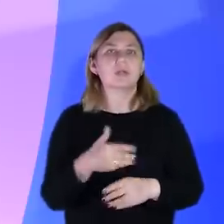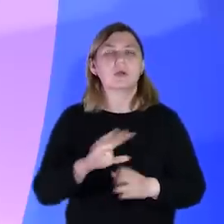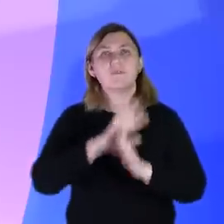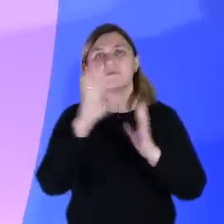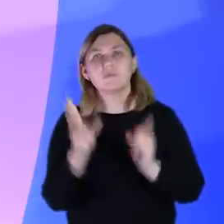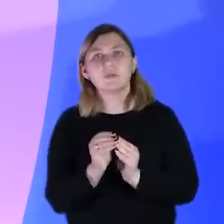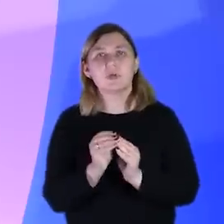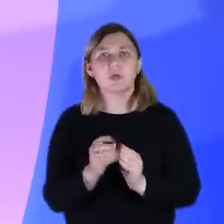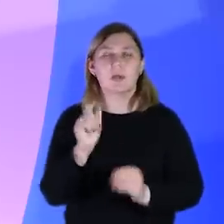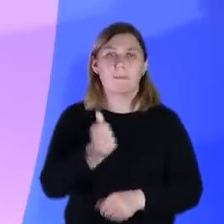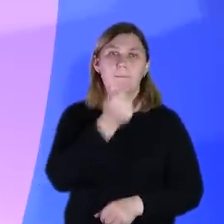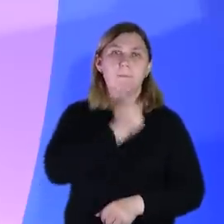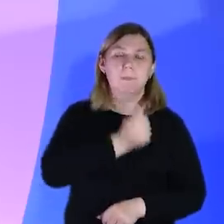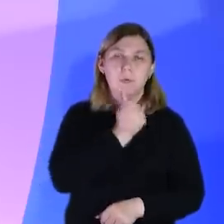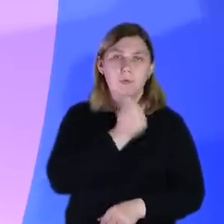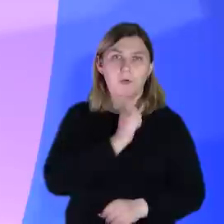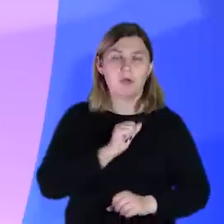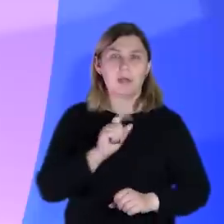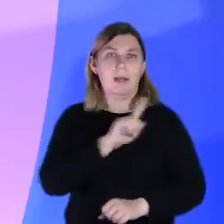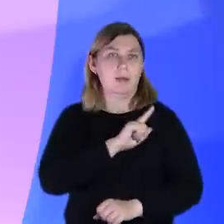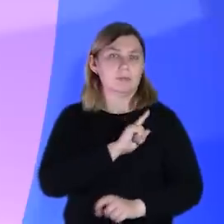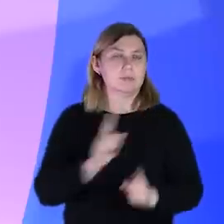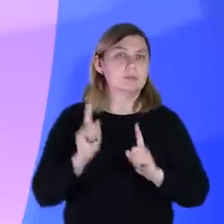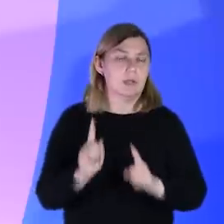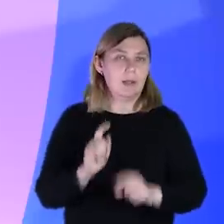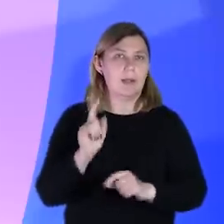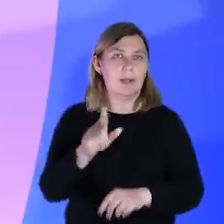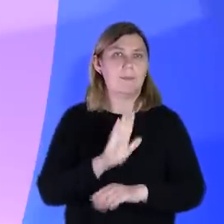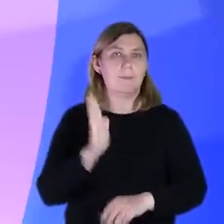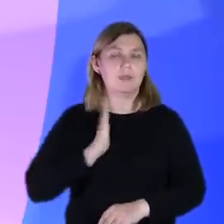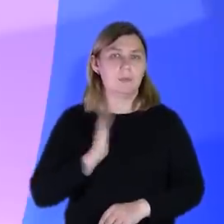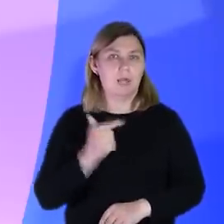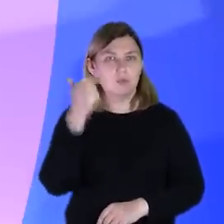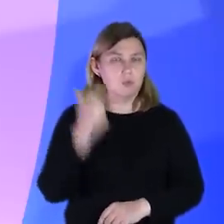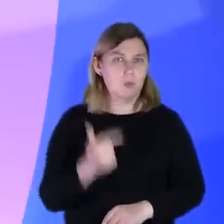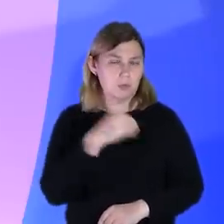które przed KOP-em próbowały strzec bezpieczeństwa Kresów Wschodnich w Drugiej Rzeczypospolitej